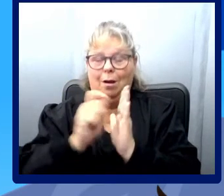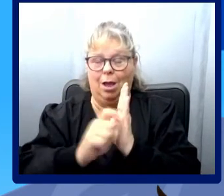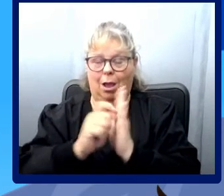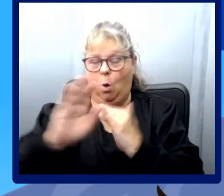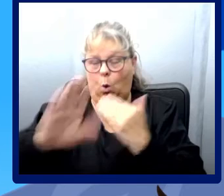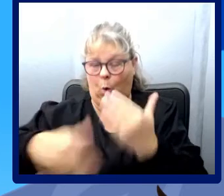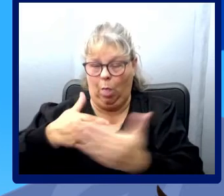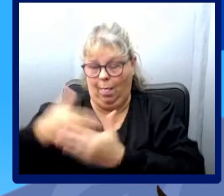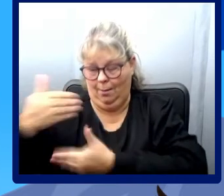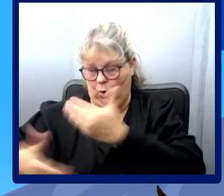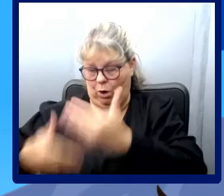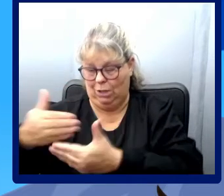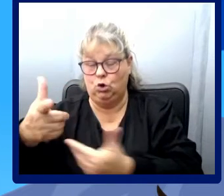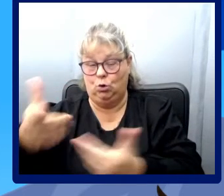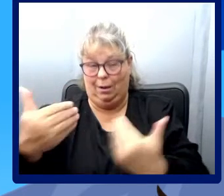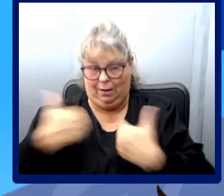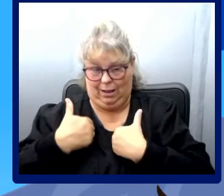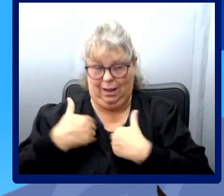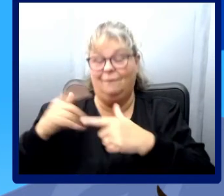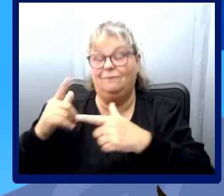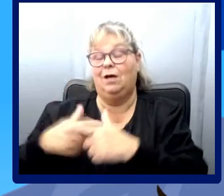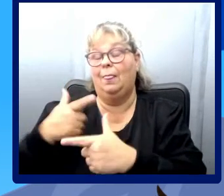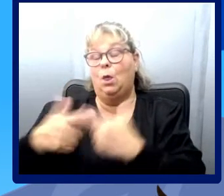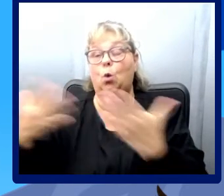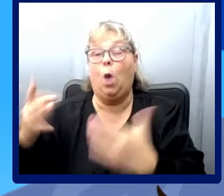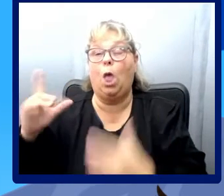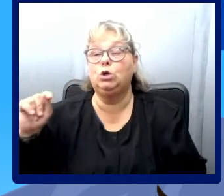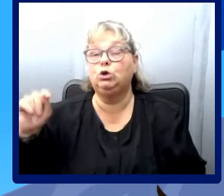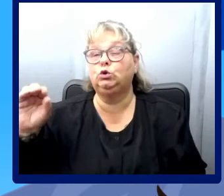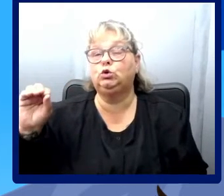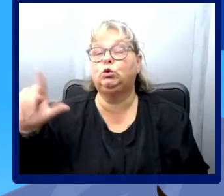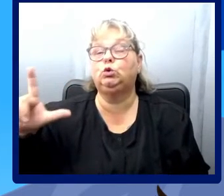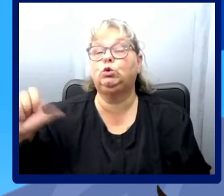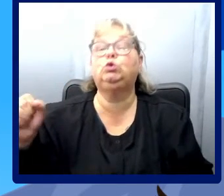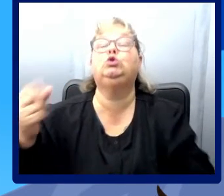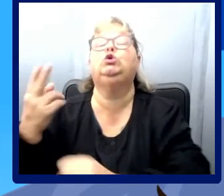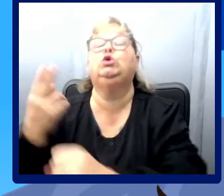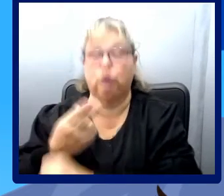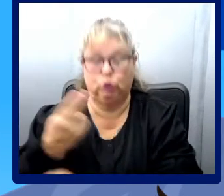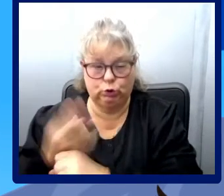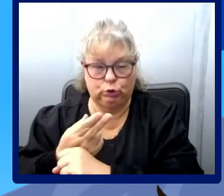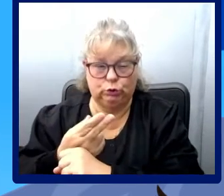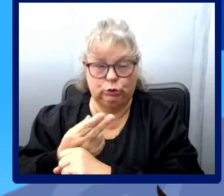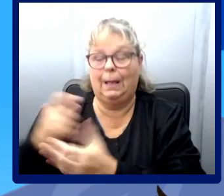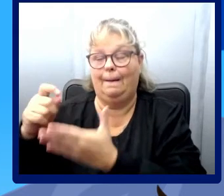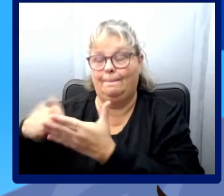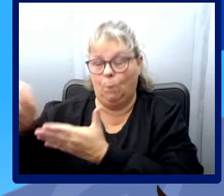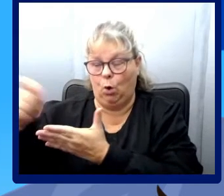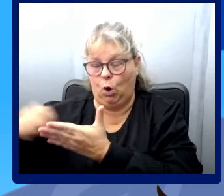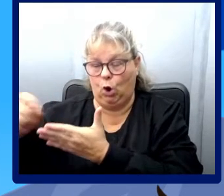y luego escriban las herramientas que se usan para ejecutar esos procesos. Marquen lo que se ejecuta a través de Process Builder,